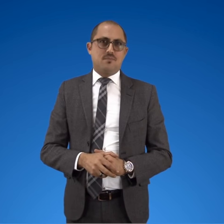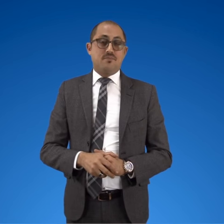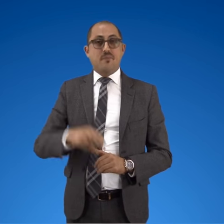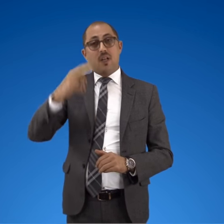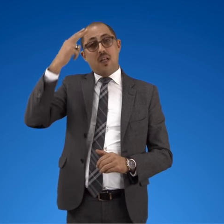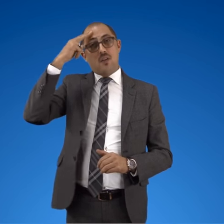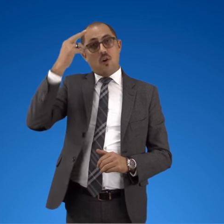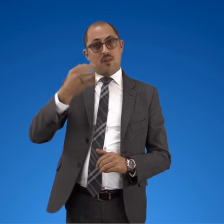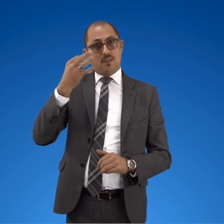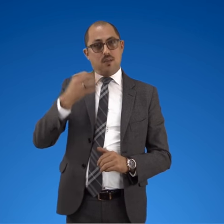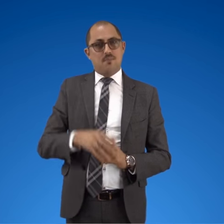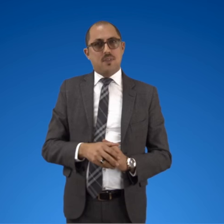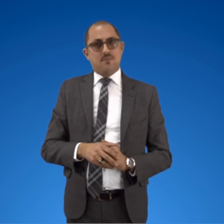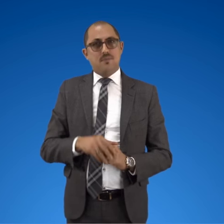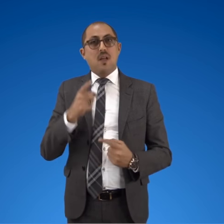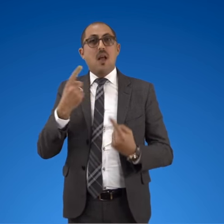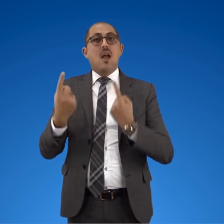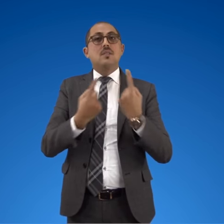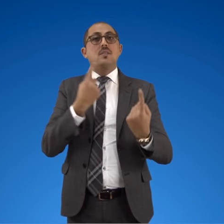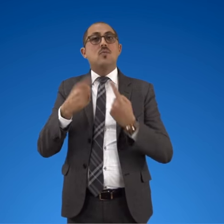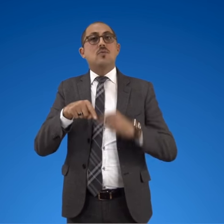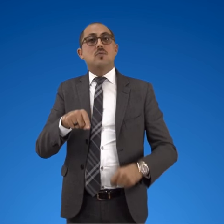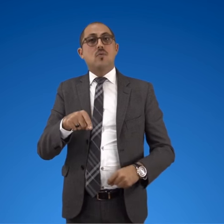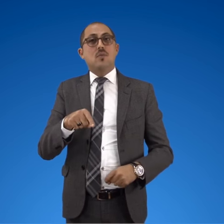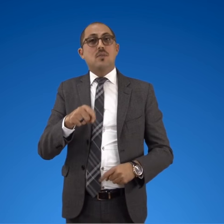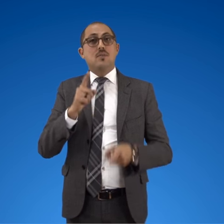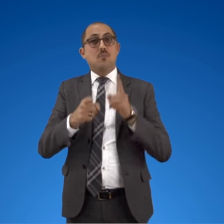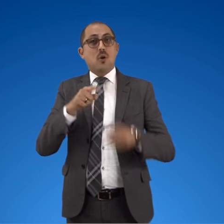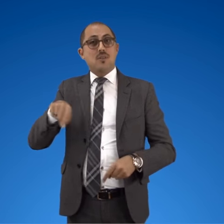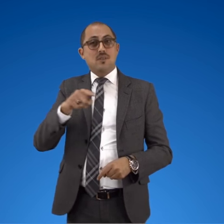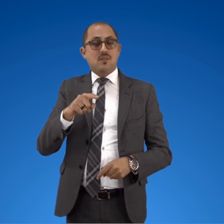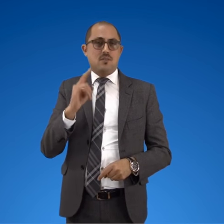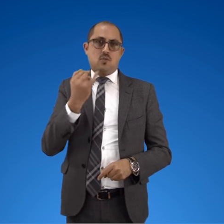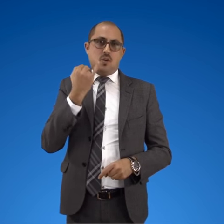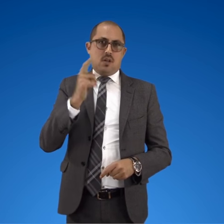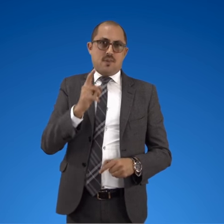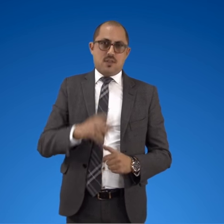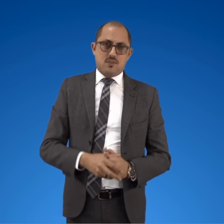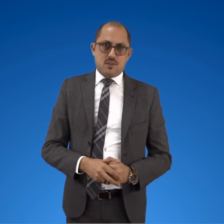Ricordatevi sempre che la situazione politica attuale non è facile